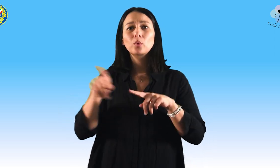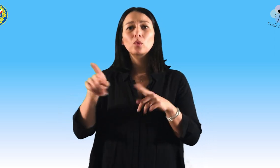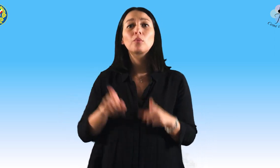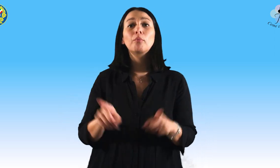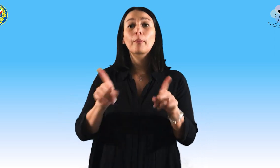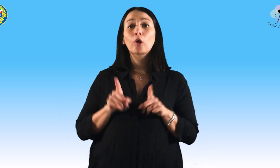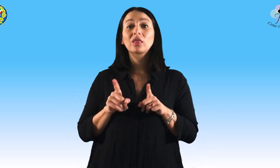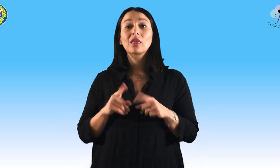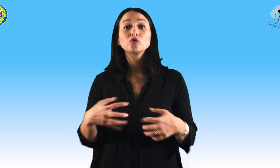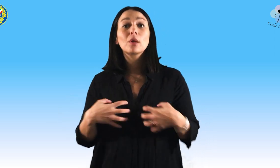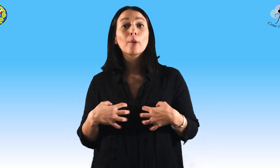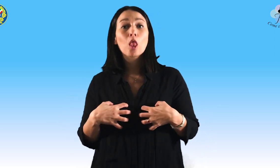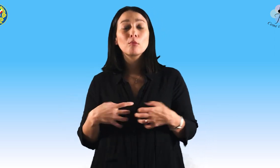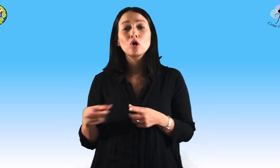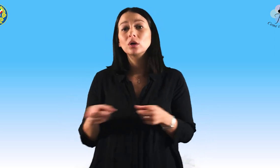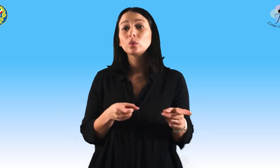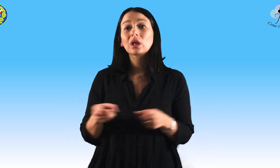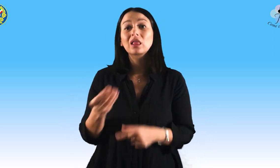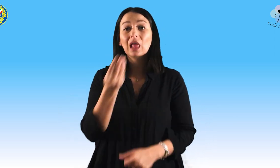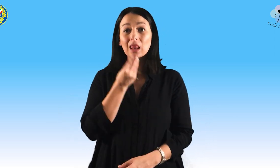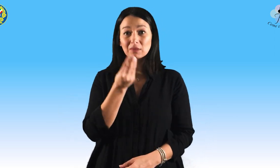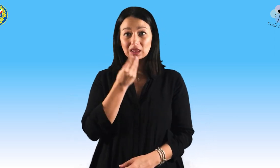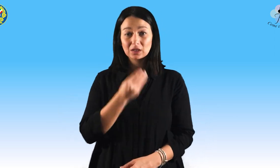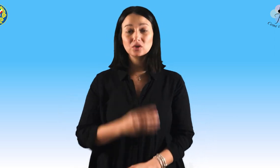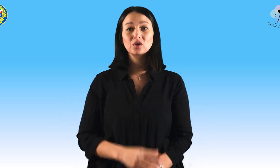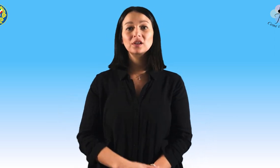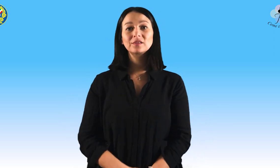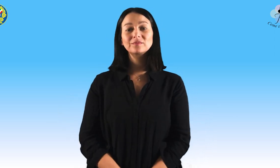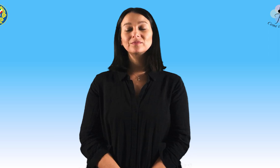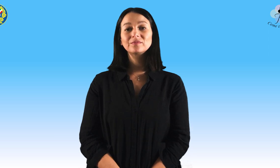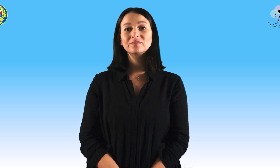e garantisce la protezione delle basse vie aeree durante l’alimentazione.